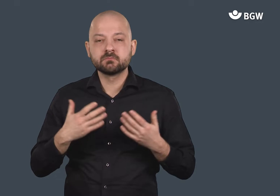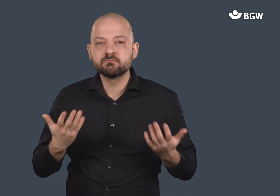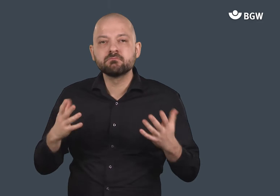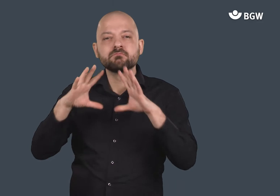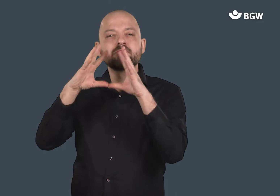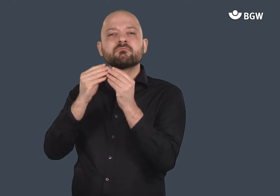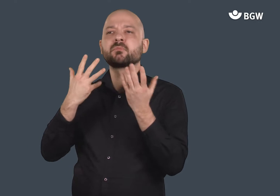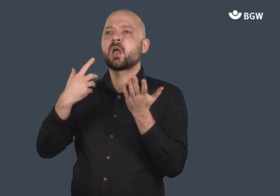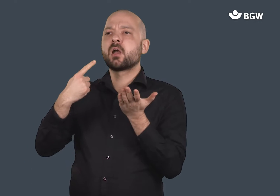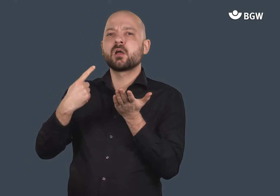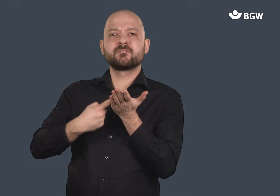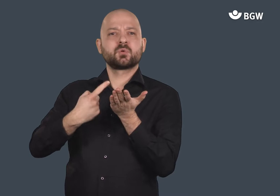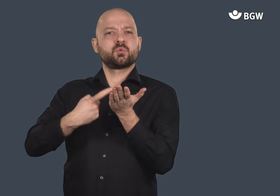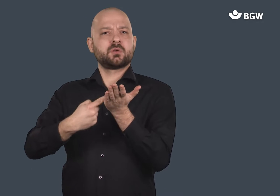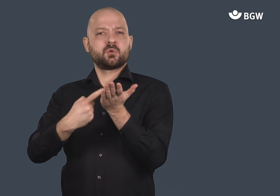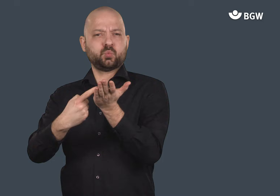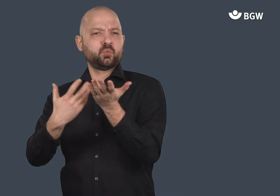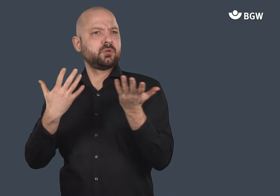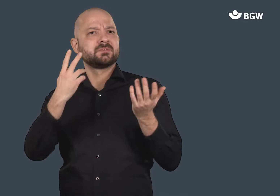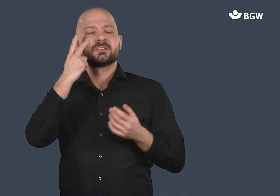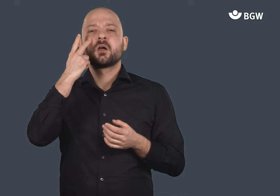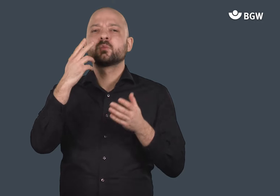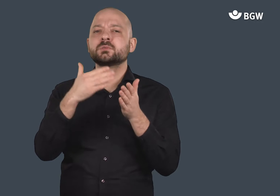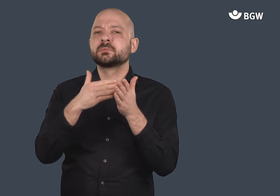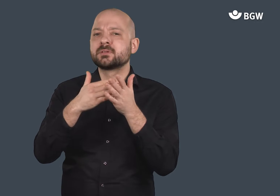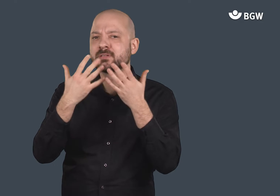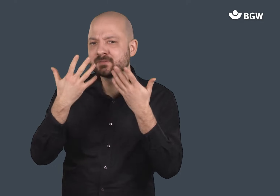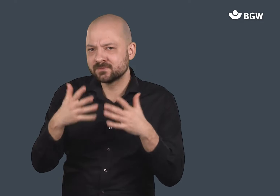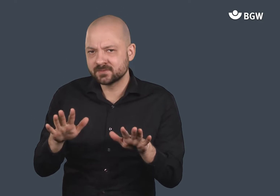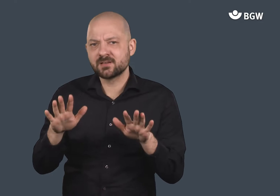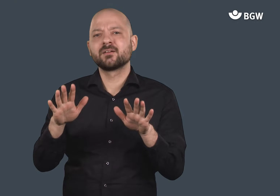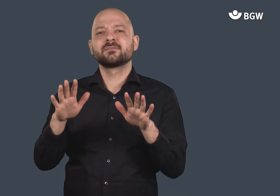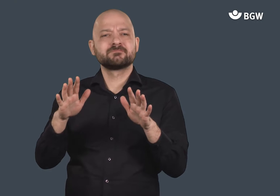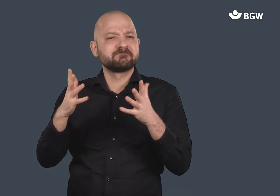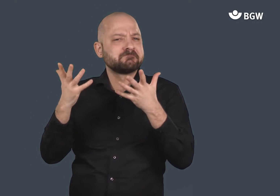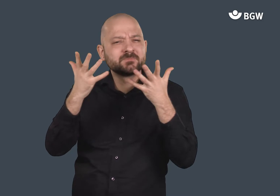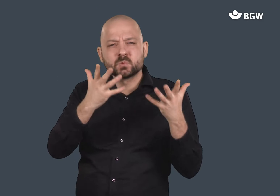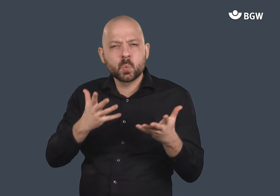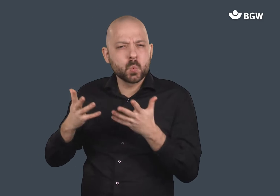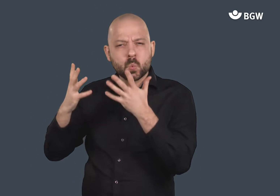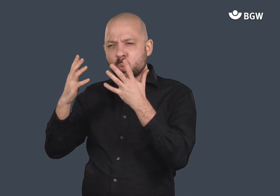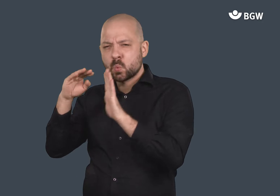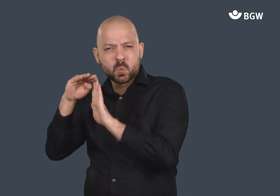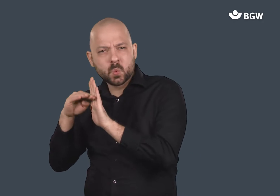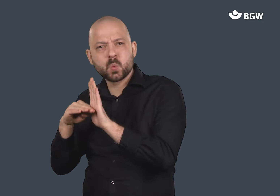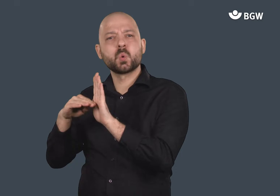Die Anforderungen der Barrierefreiheit ergeben sich aus